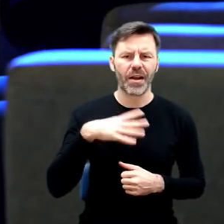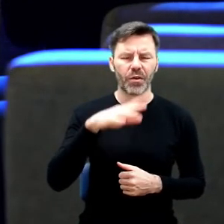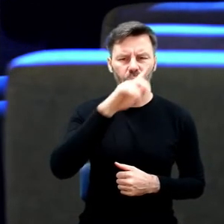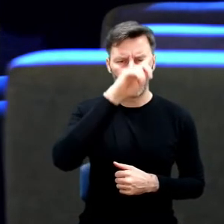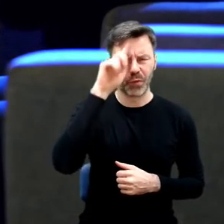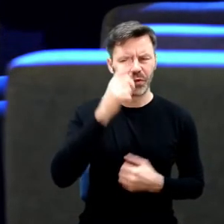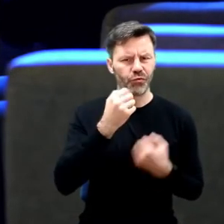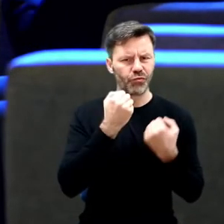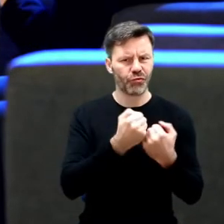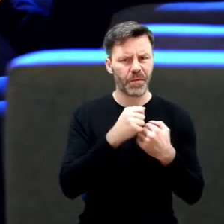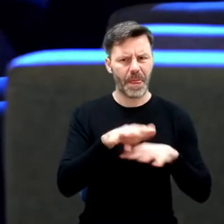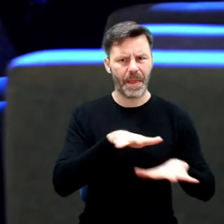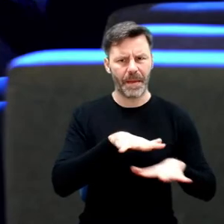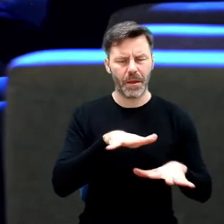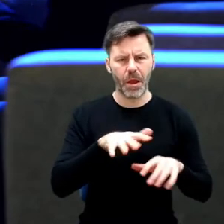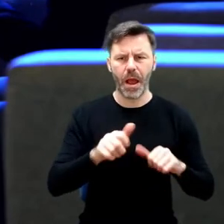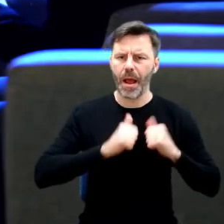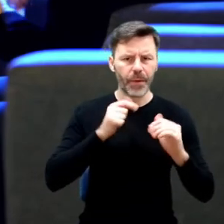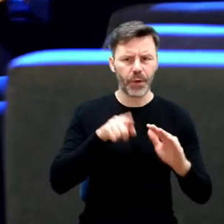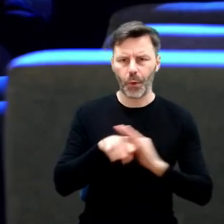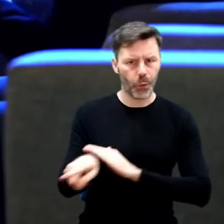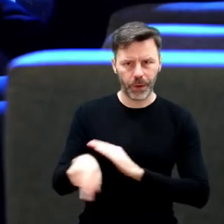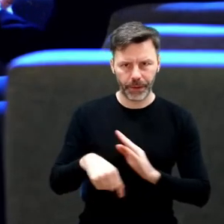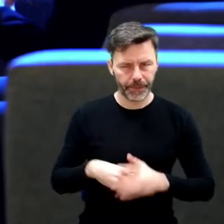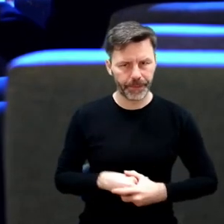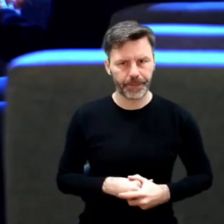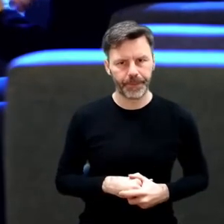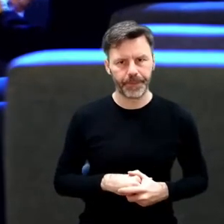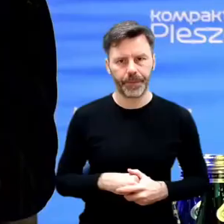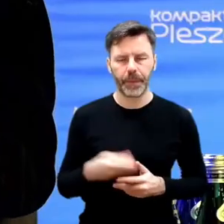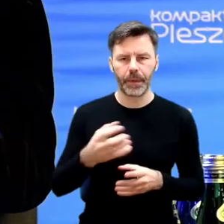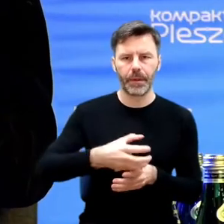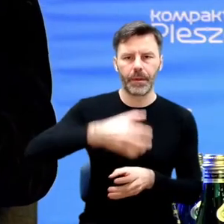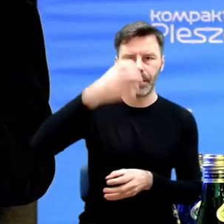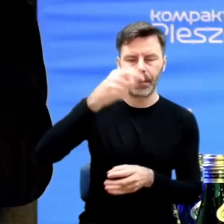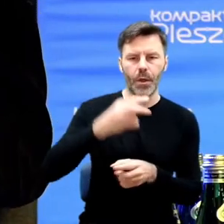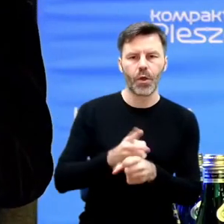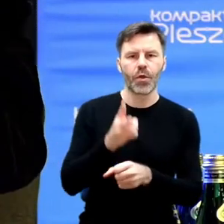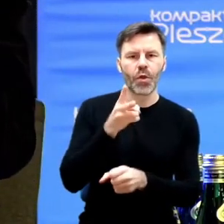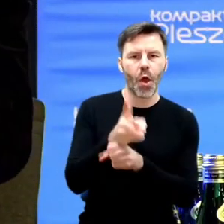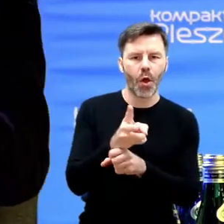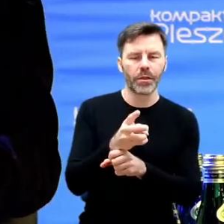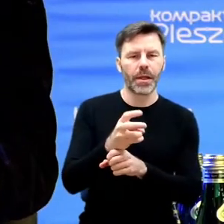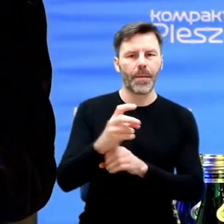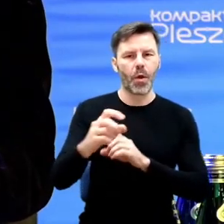Tu mamy jeszcze trzy filary, nie będę już o nich się rozwodził. Dostępność komunikacyjna, oczywiście transport wewnątrzmiejski,